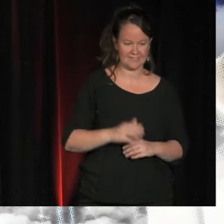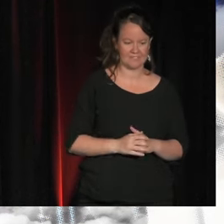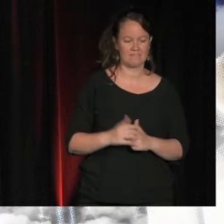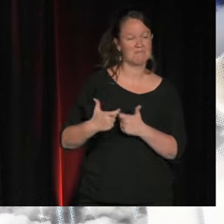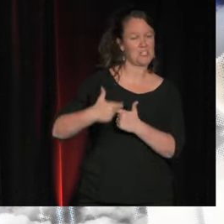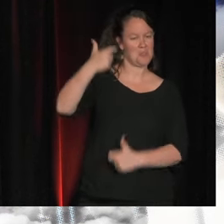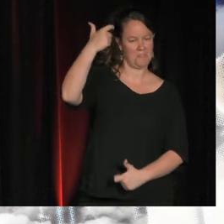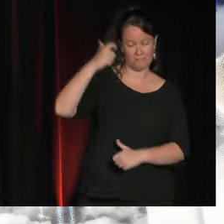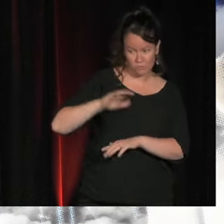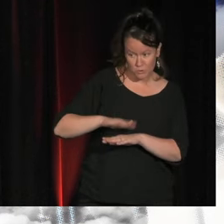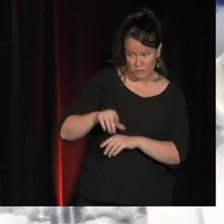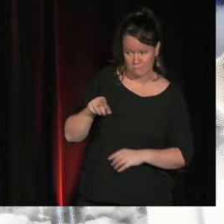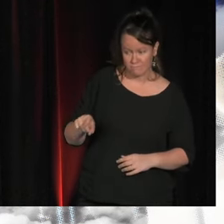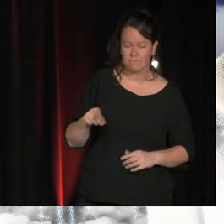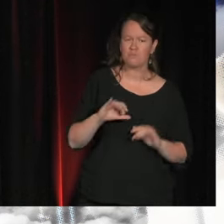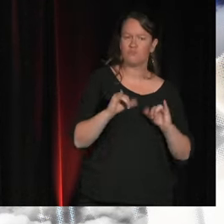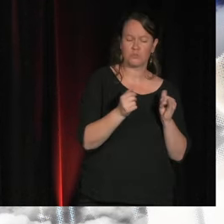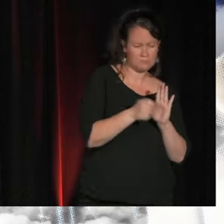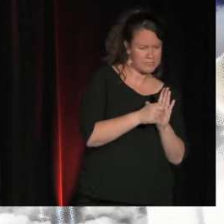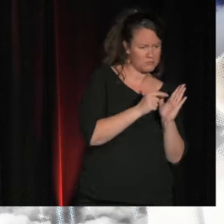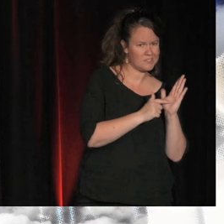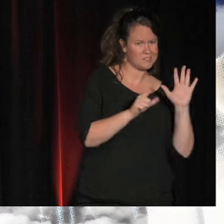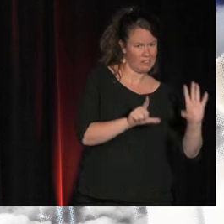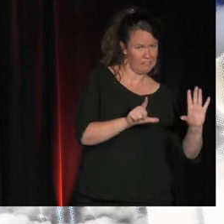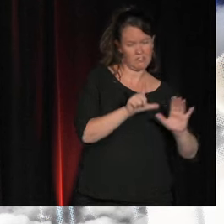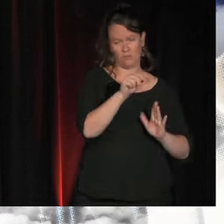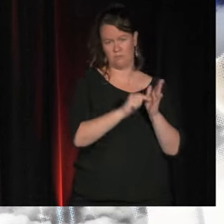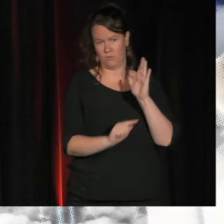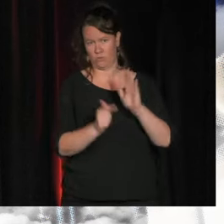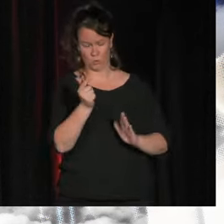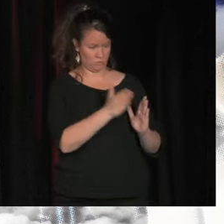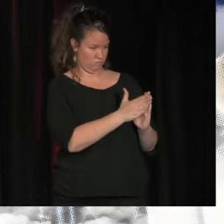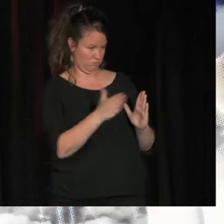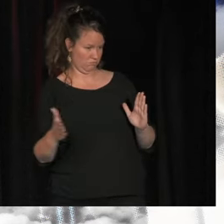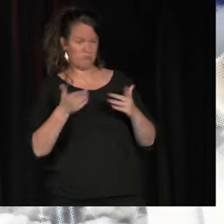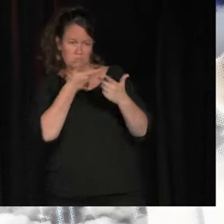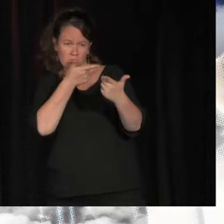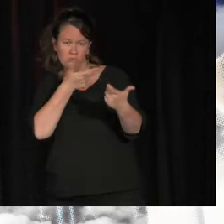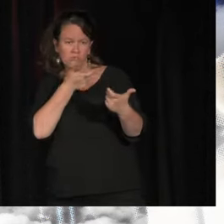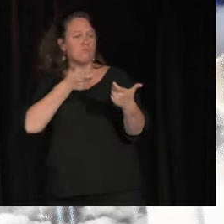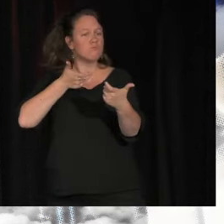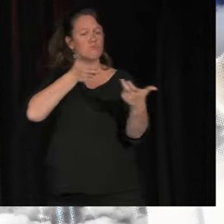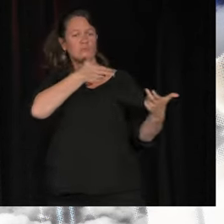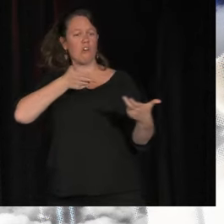en interne chez Blizzard entre 2007 et 2012. C'était un shooter futuriste, donc un truc qui se passait en mode